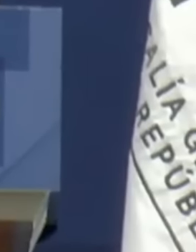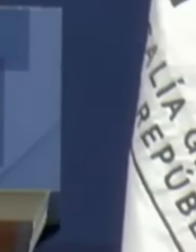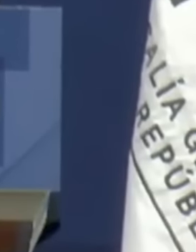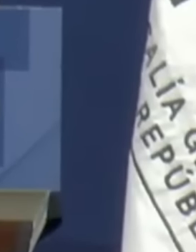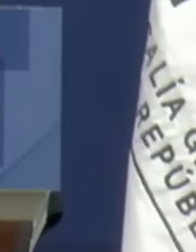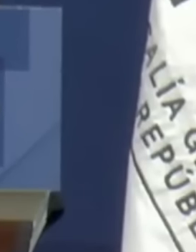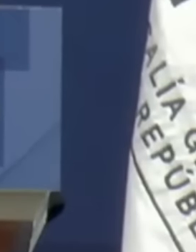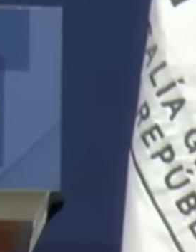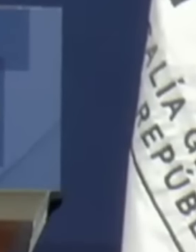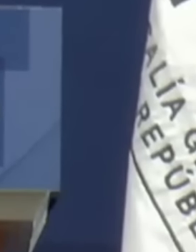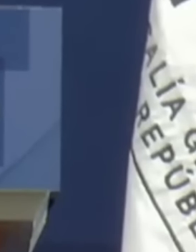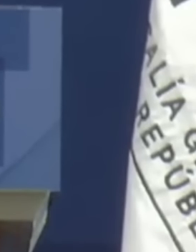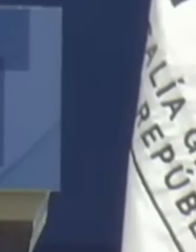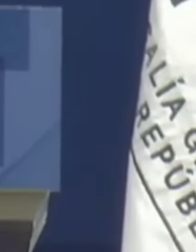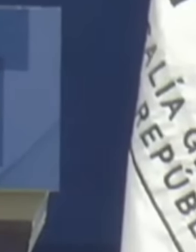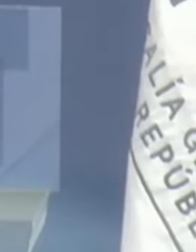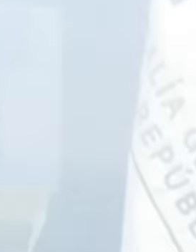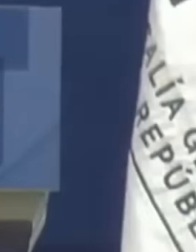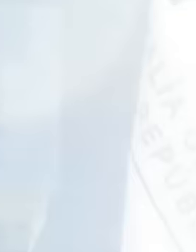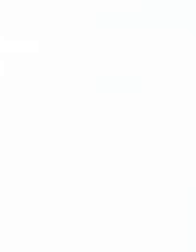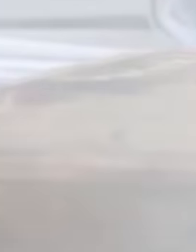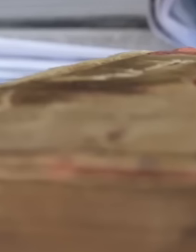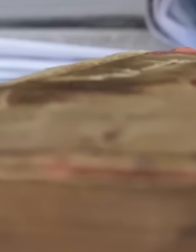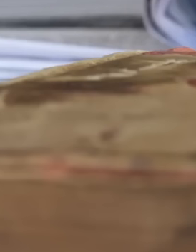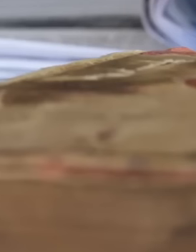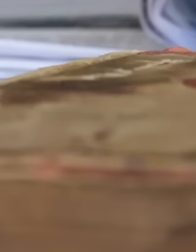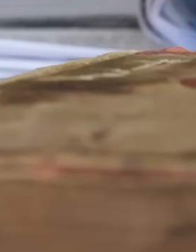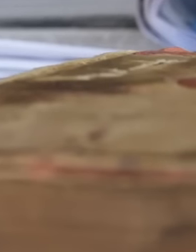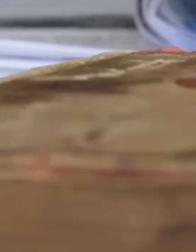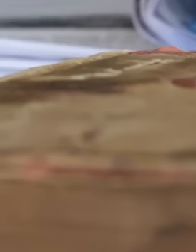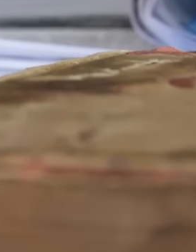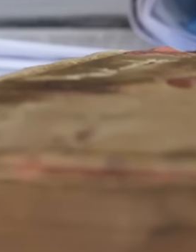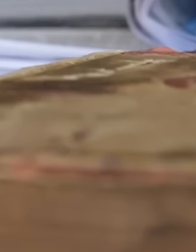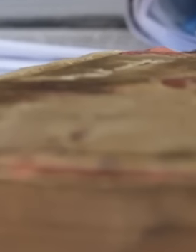eficiente y para que la impunidad deje de ser la regla y se convierta en un mal recuerdo del